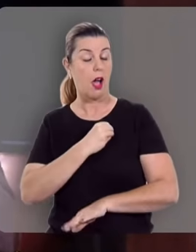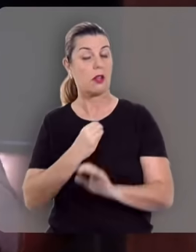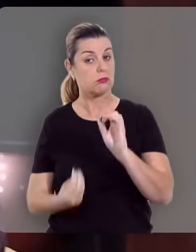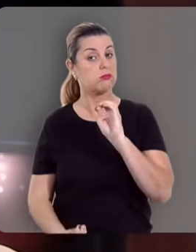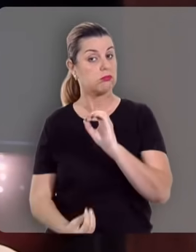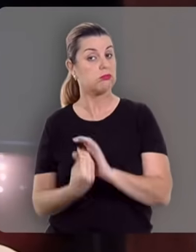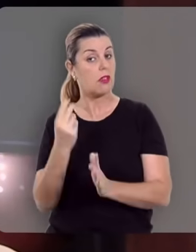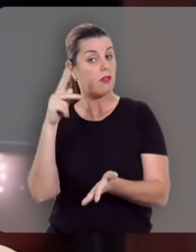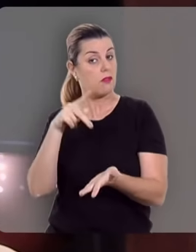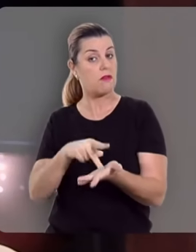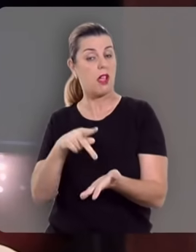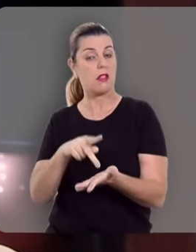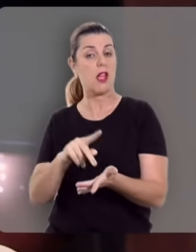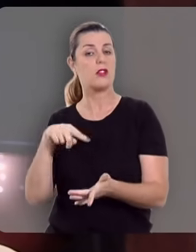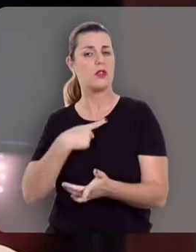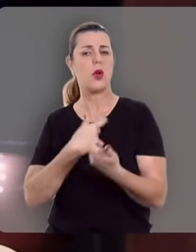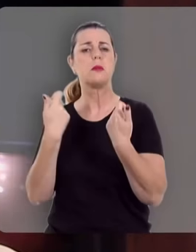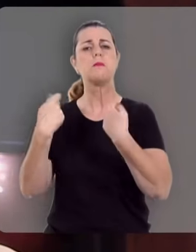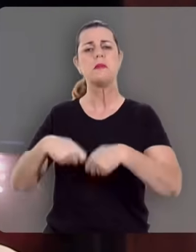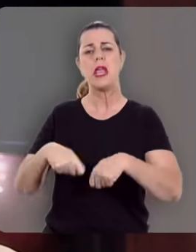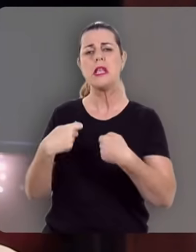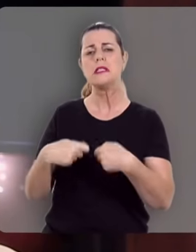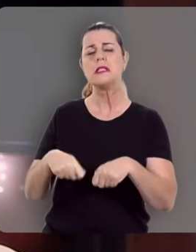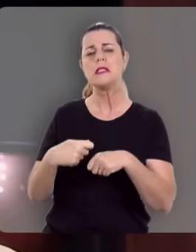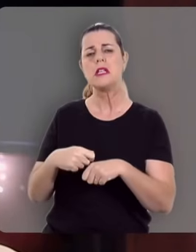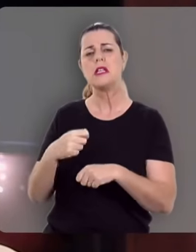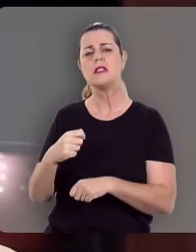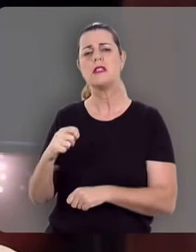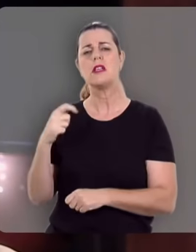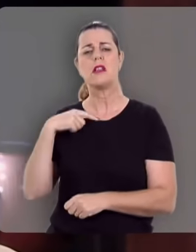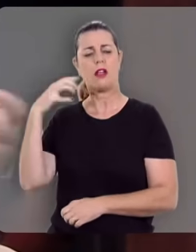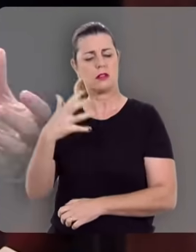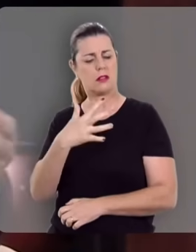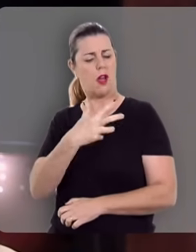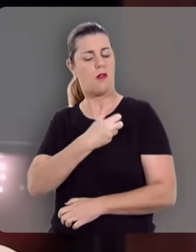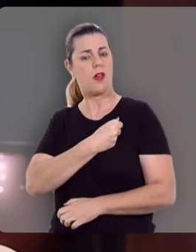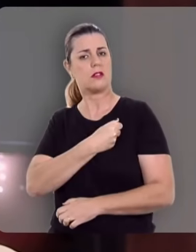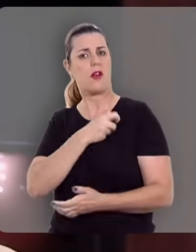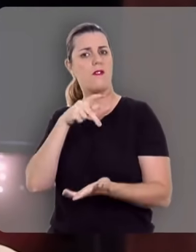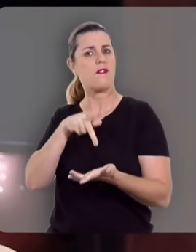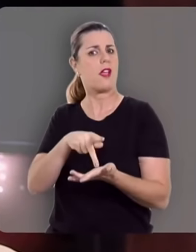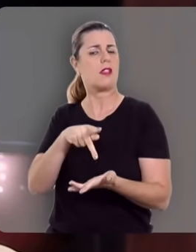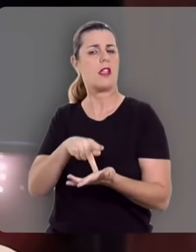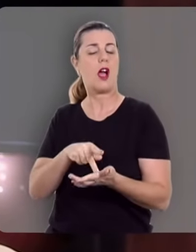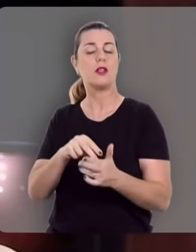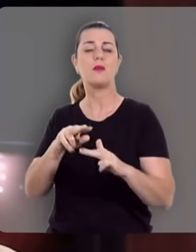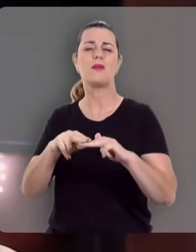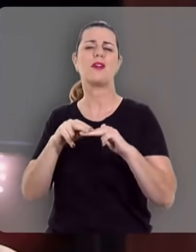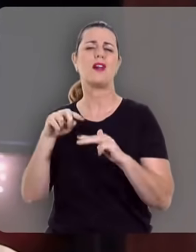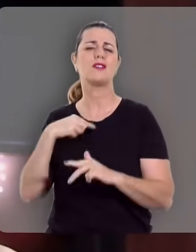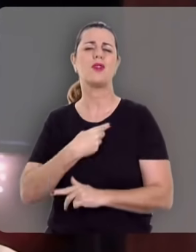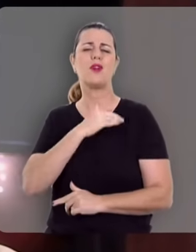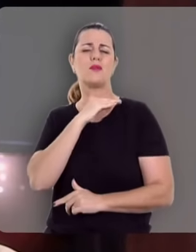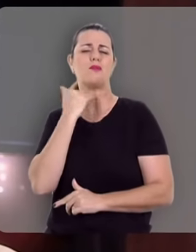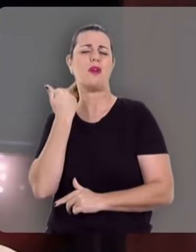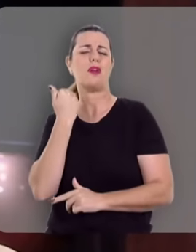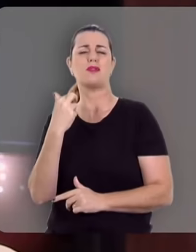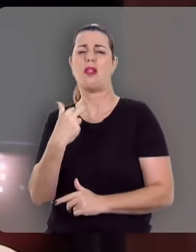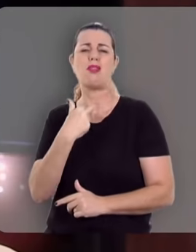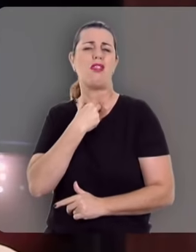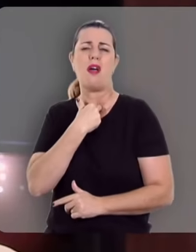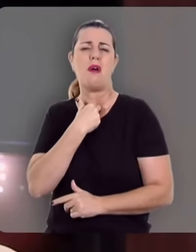do pecado e como nós carecemos né dessa Redenção afinal de contas estávamos mortos e incapazes né